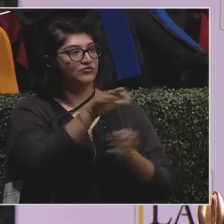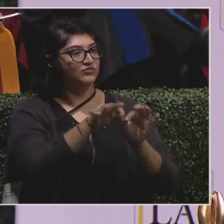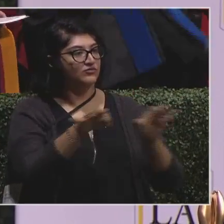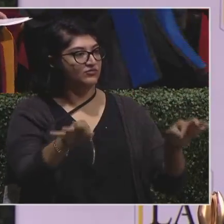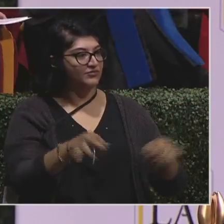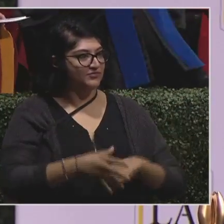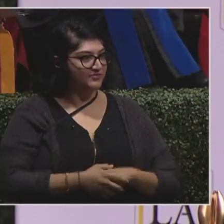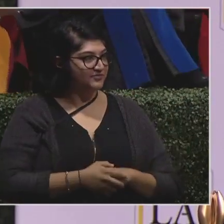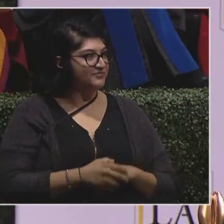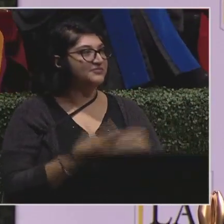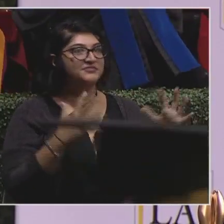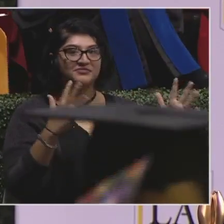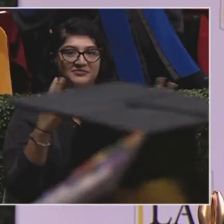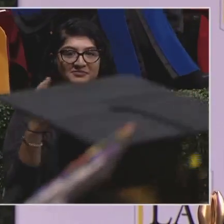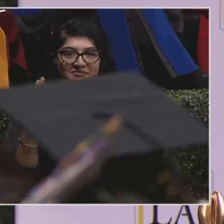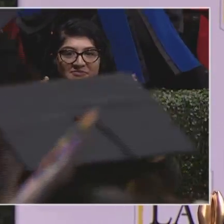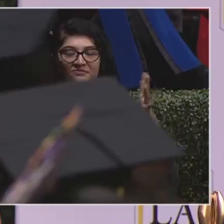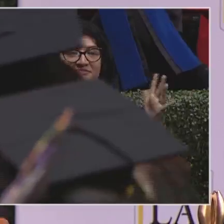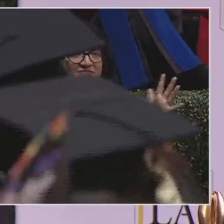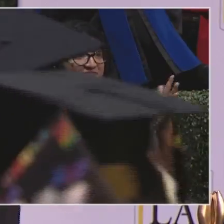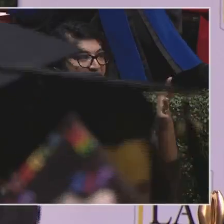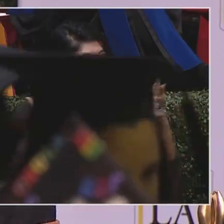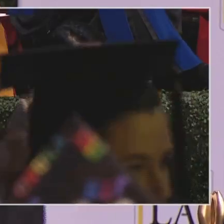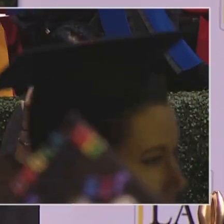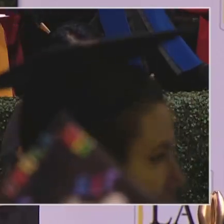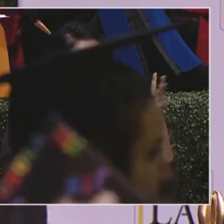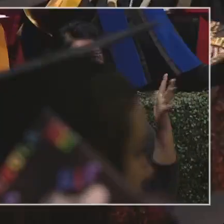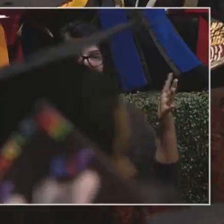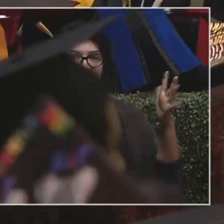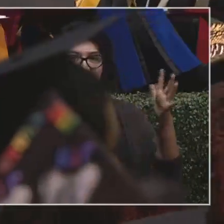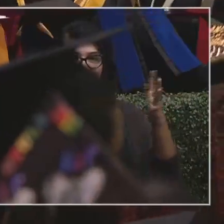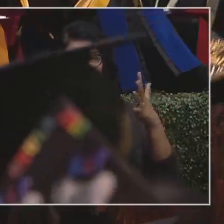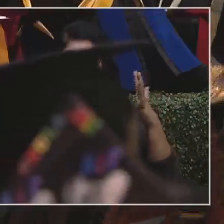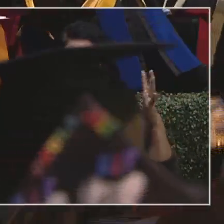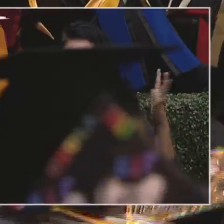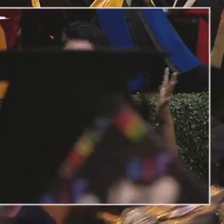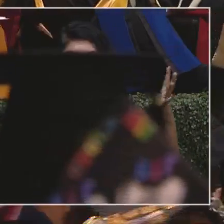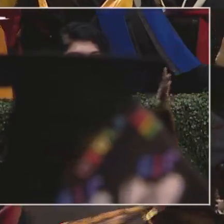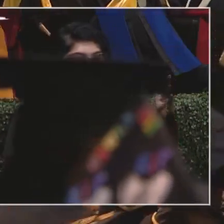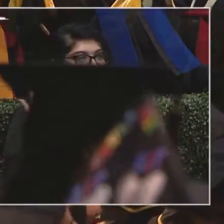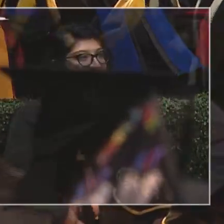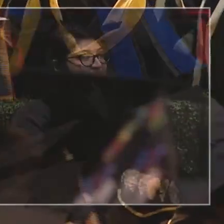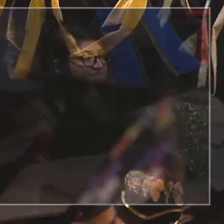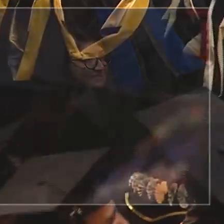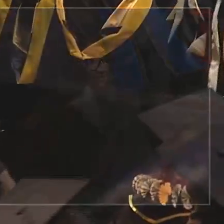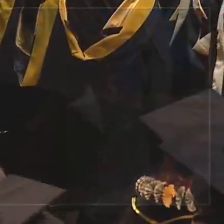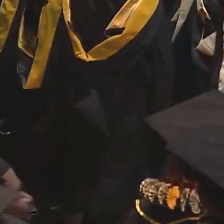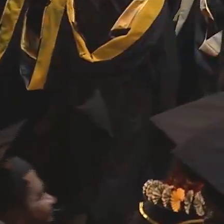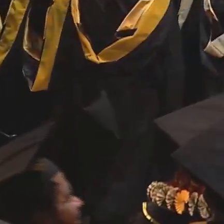CONGRATULATIONS. NOW WOULD THE CANDIDATES FOR THE MASTERS DEGREE PLEASE RISE FOR THE